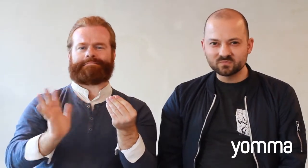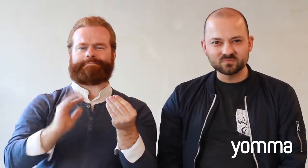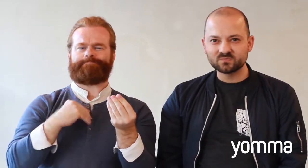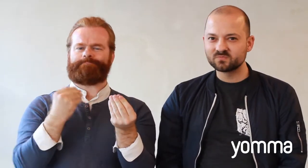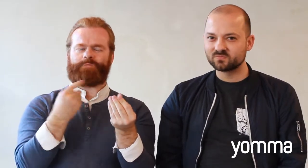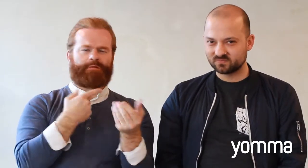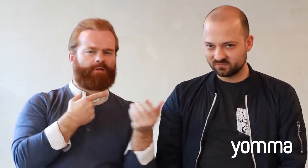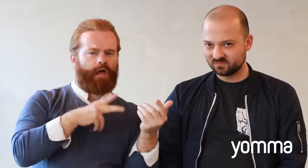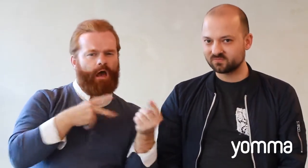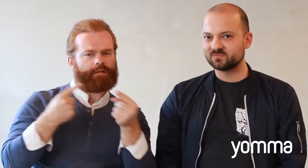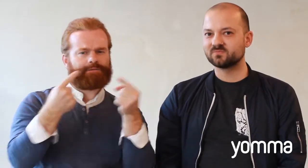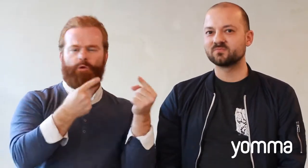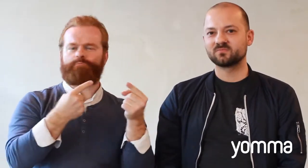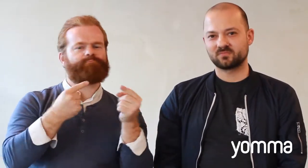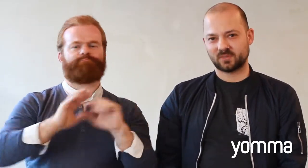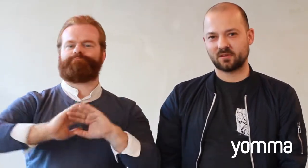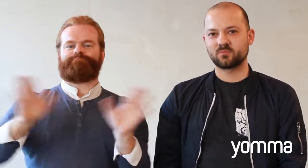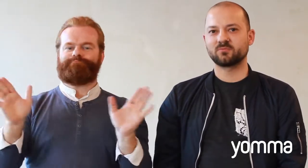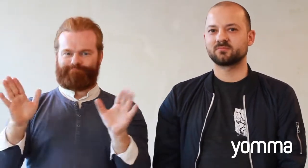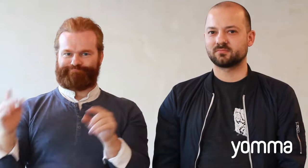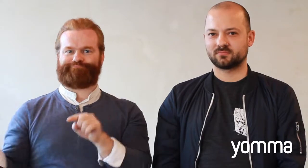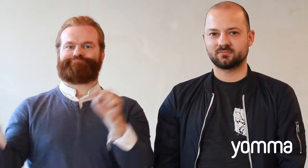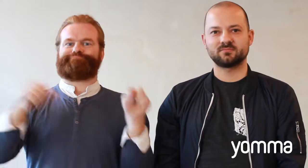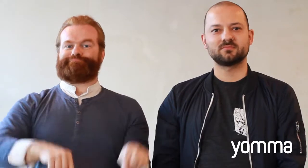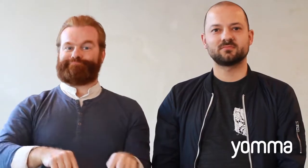Nach langer Diskussion haben wir so entschieden, hierher zu ziehen.